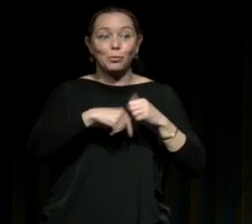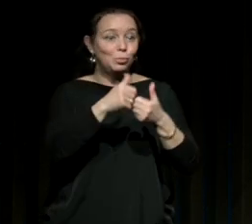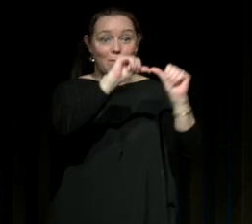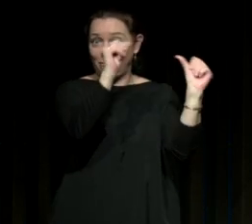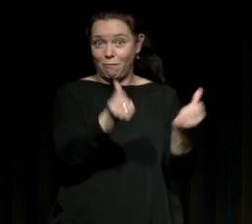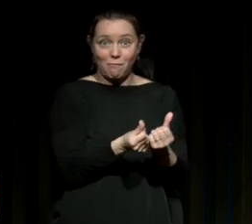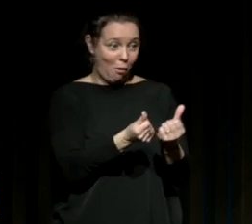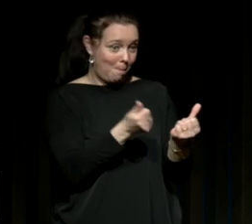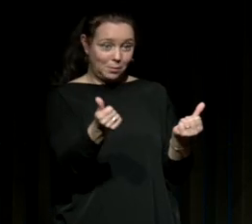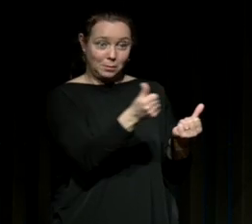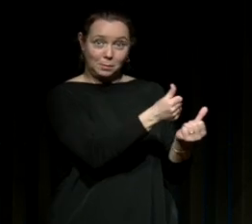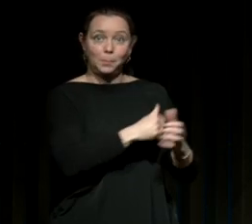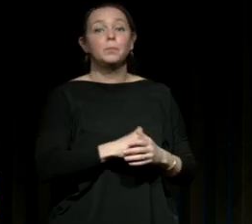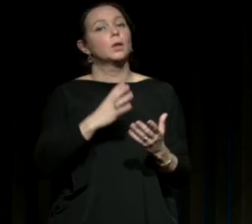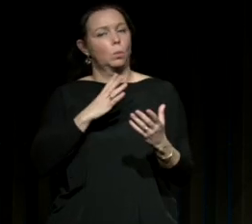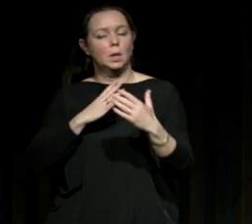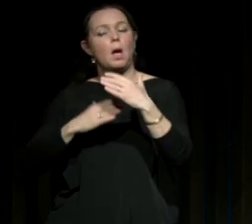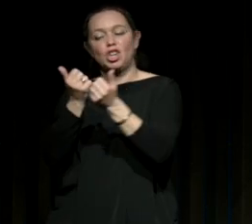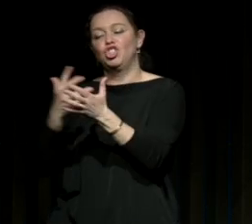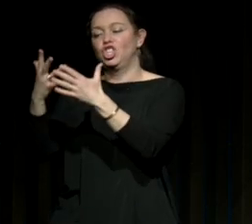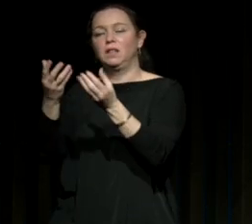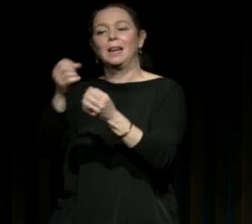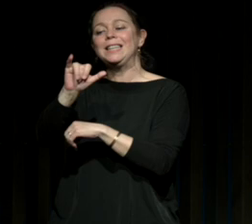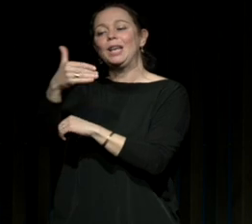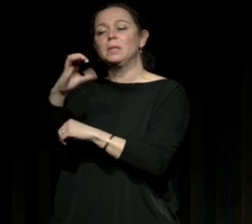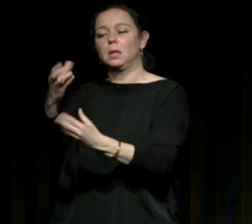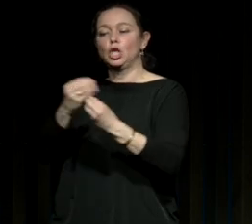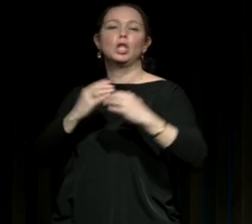des limites à cet indice de masse corporelle et vous voyez je vais pas rentrer dans les détails